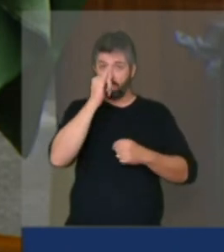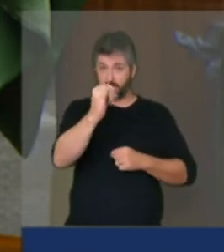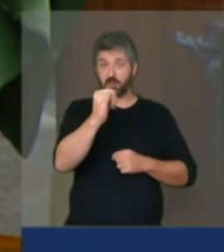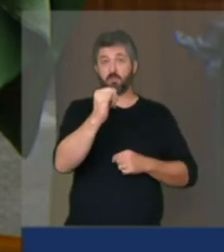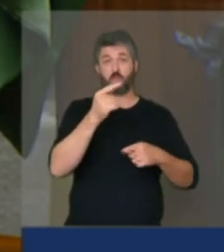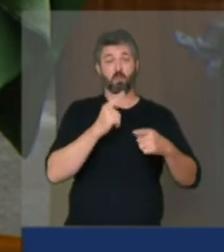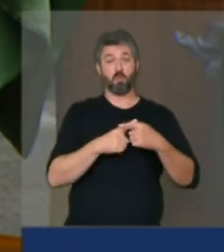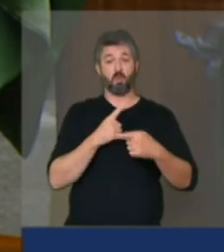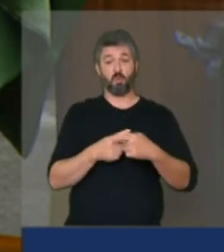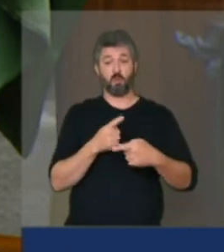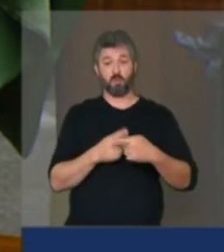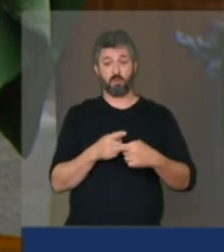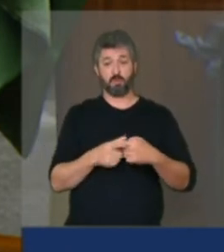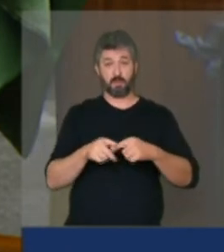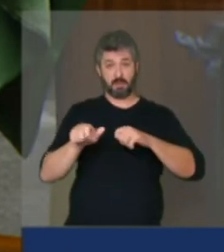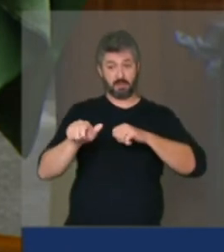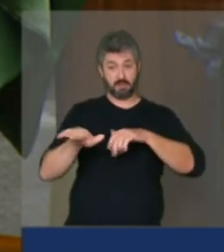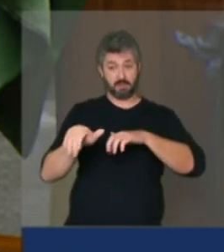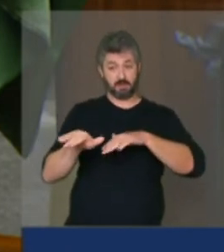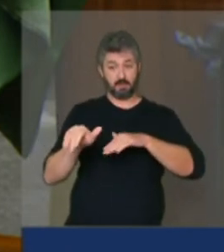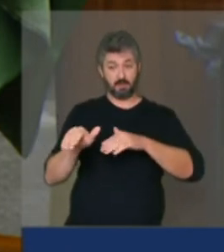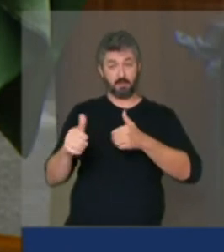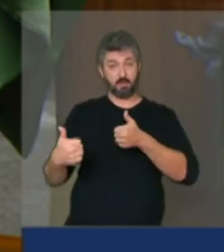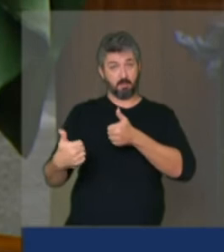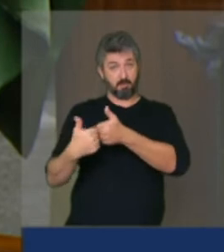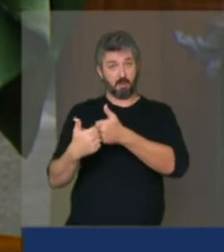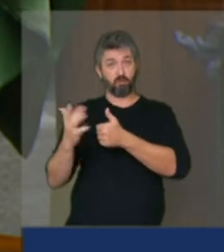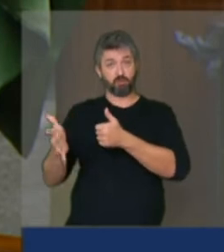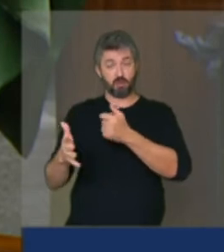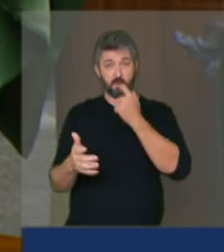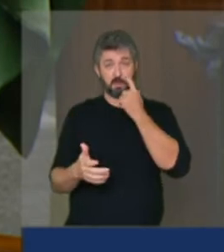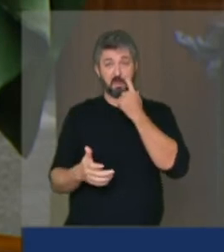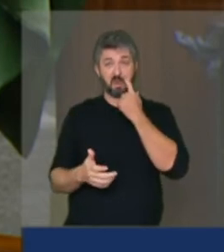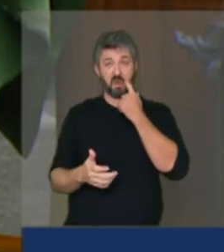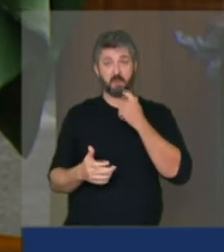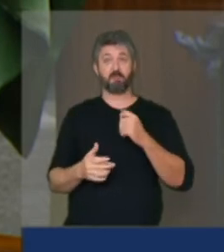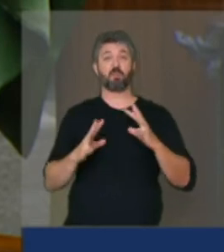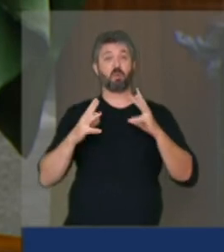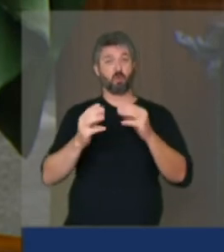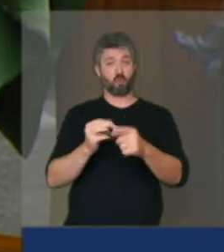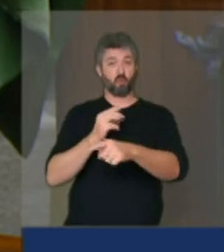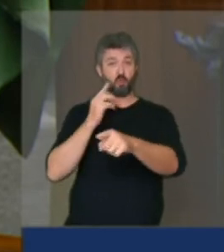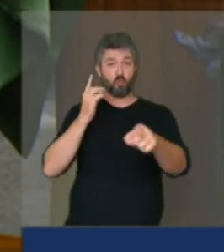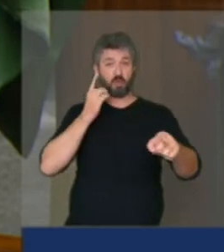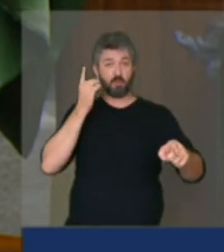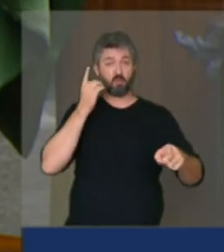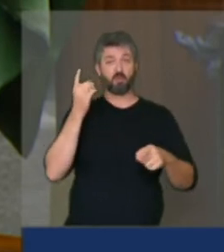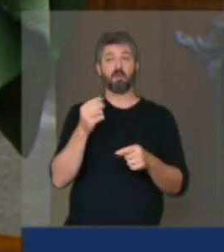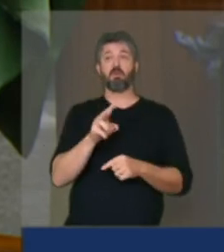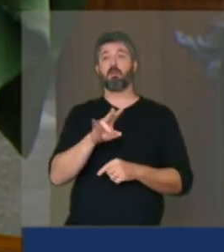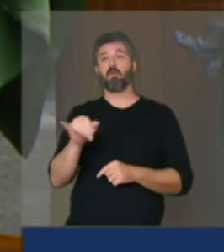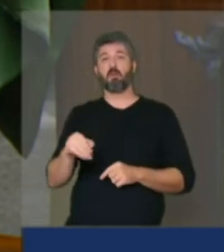AÍ E TODOS OS PARLAMENTARES AQUI VÃO ESTAR FALANDO SETEMBRO AMARELO, MAS NÃO VAI CONTINUAR PRESTANDO ATENÇÃO